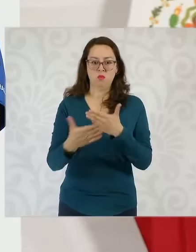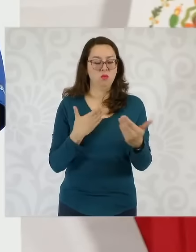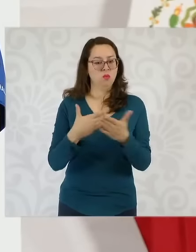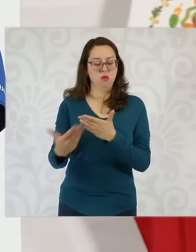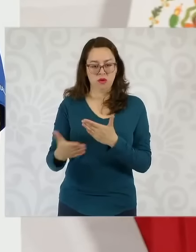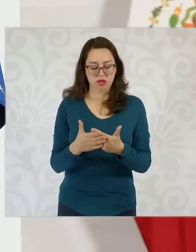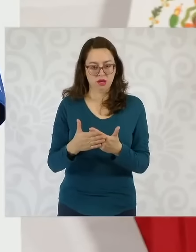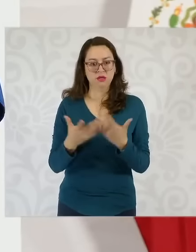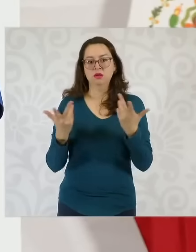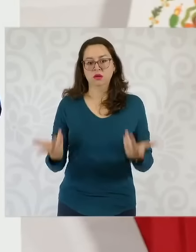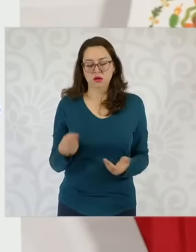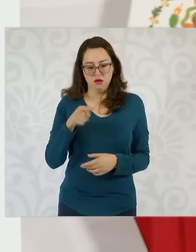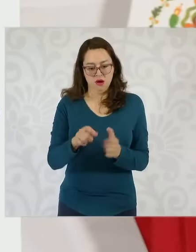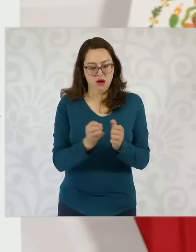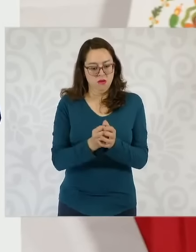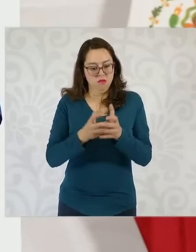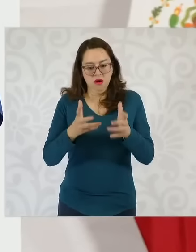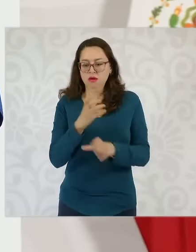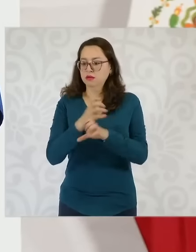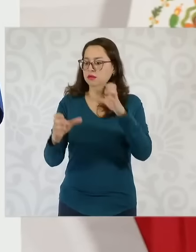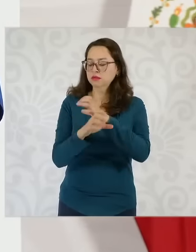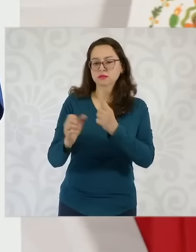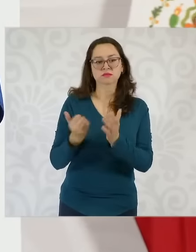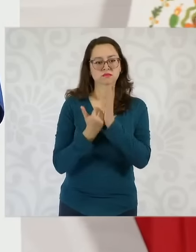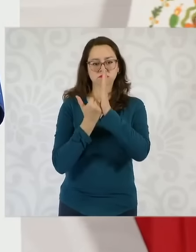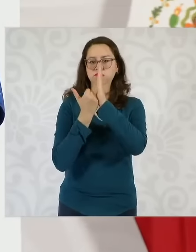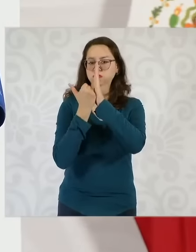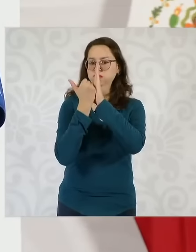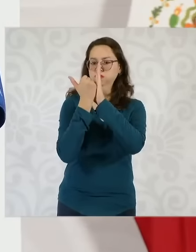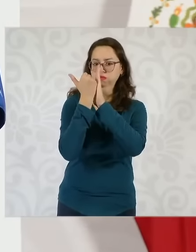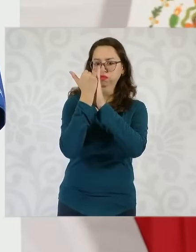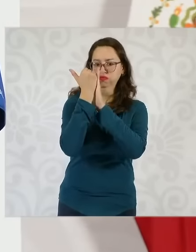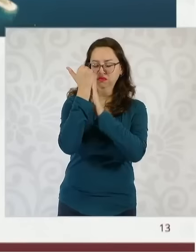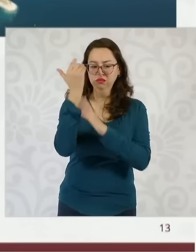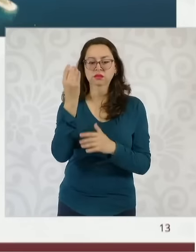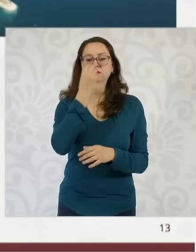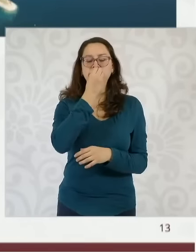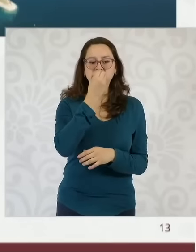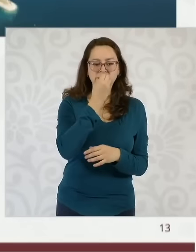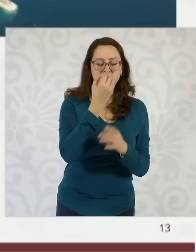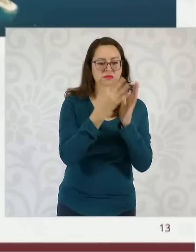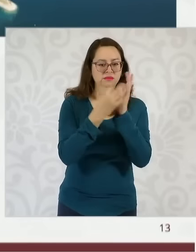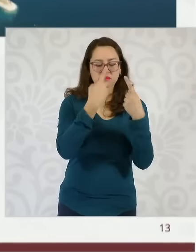un crecimiento progresivo en movimiento de carga general graneles agroalimentarios y minerales e